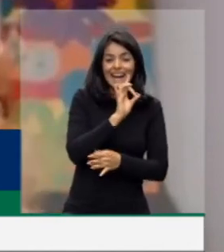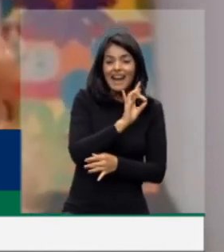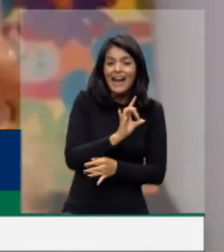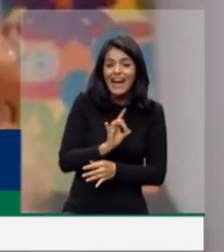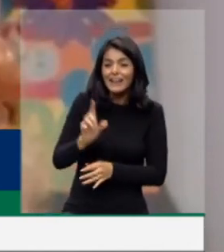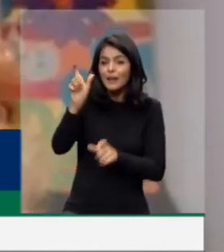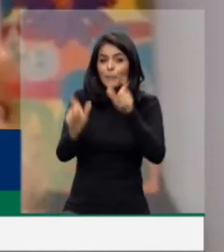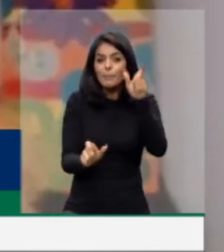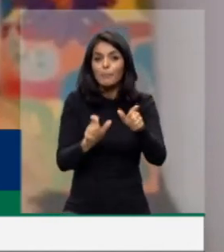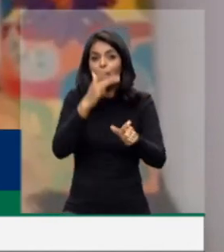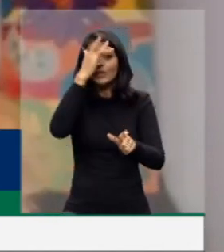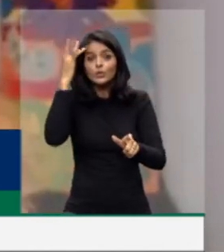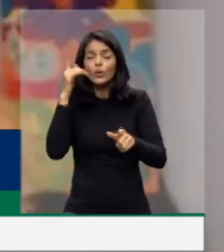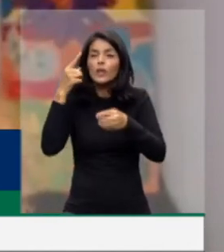CONGRESSO, SEUS VOTOS E NOS DIVERSOS PARLAMENTARES, QUE